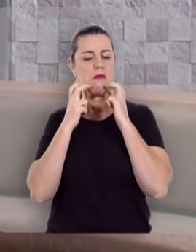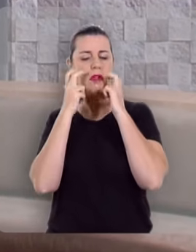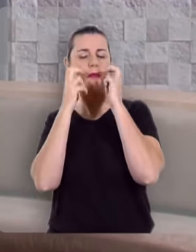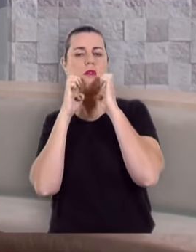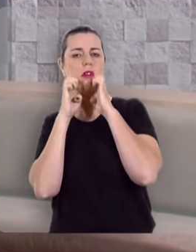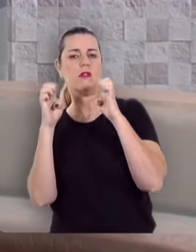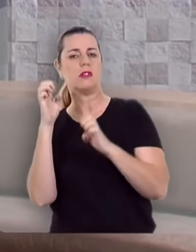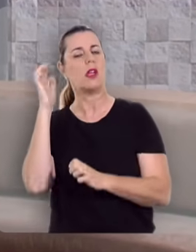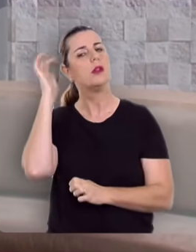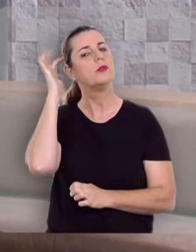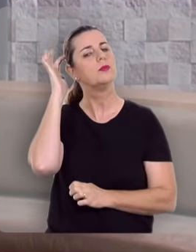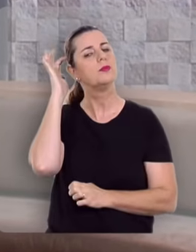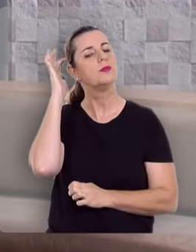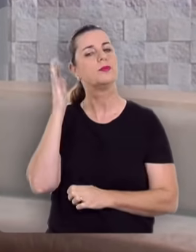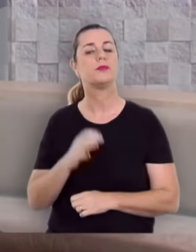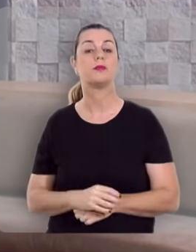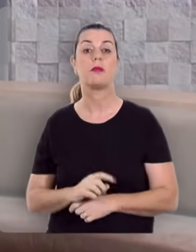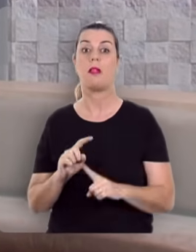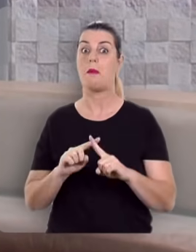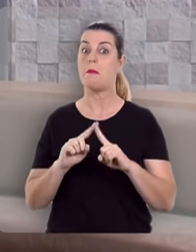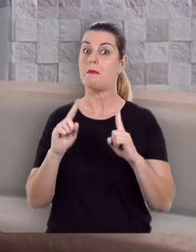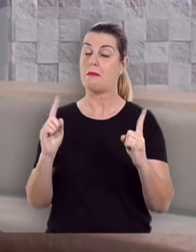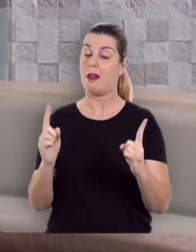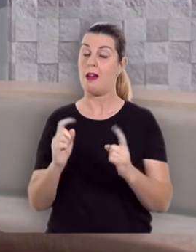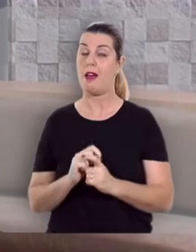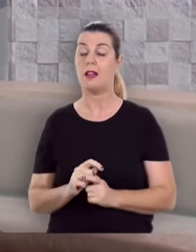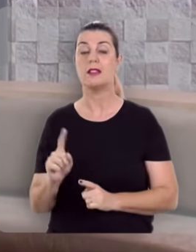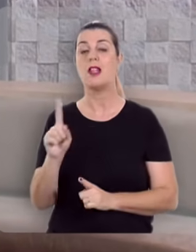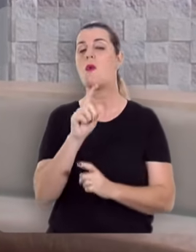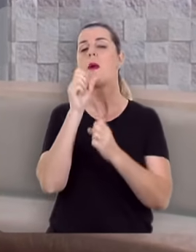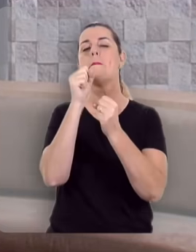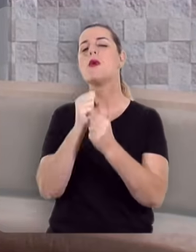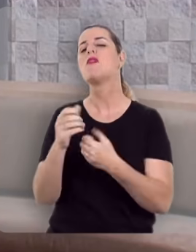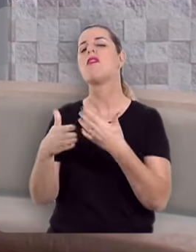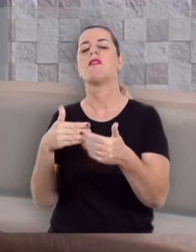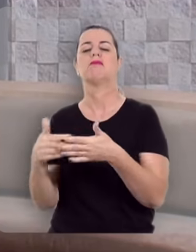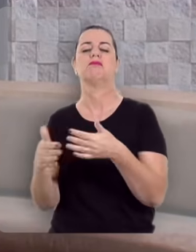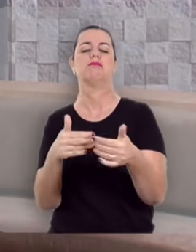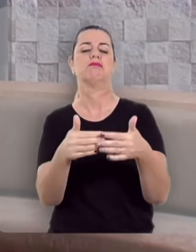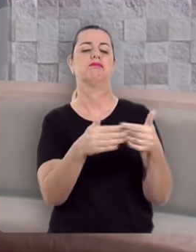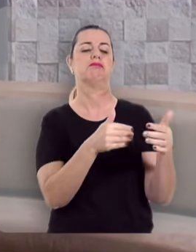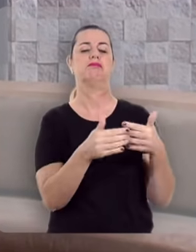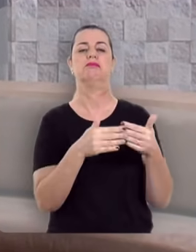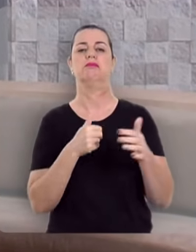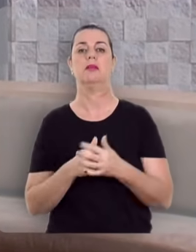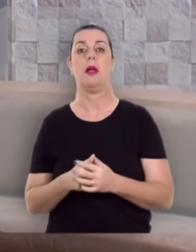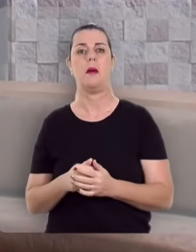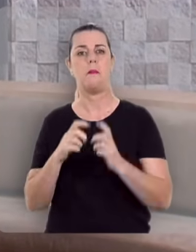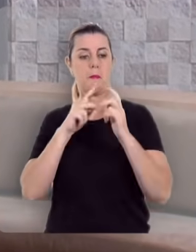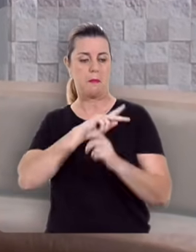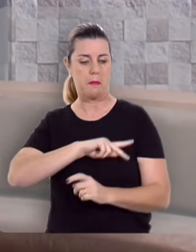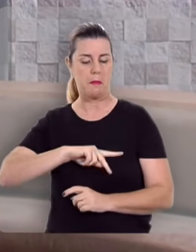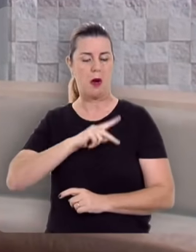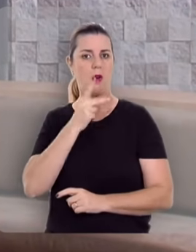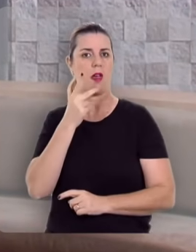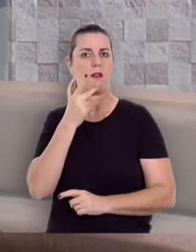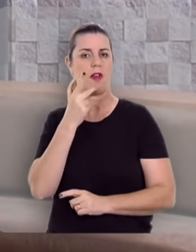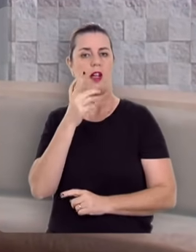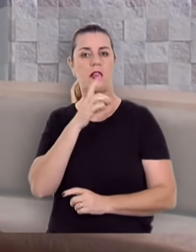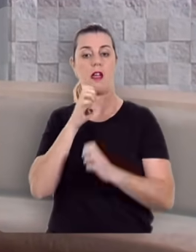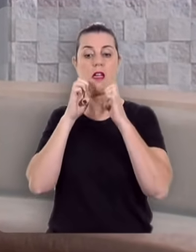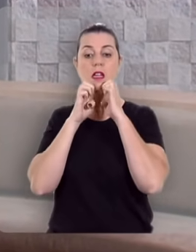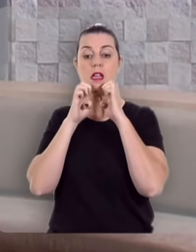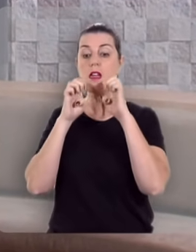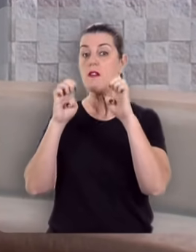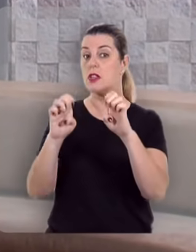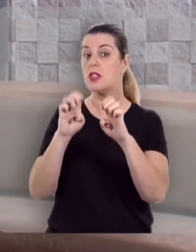mas não é um poder qualquer Paulo disse que o evangelho e o poder de Deus para a salvação